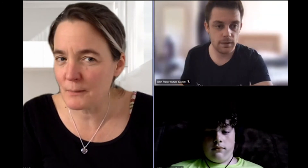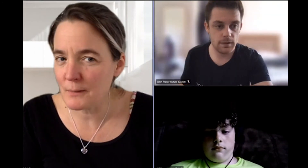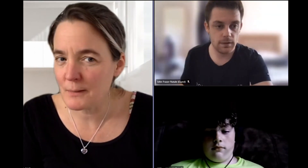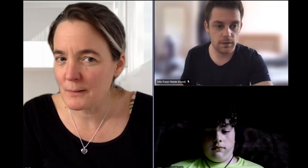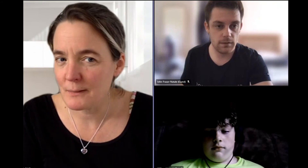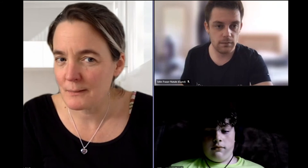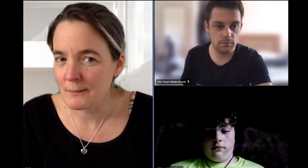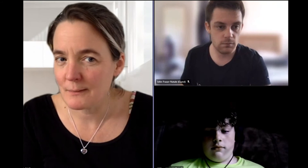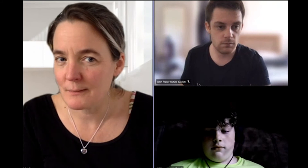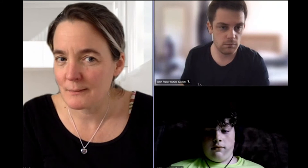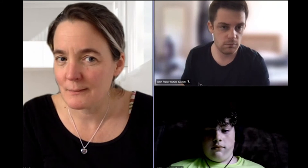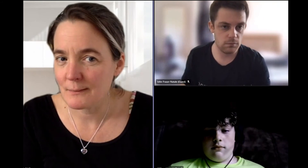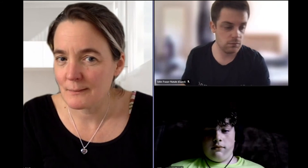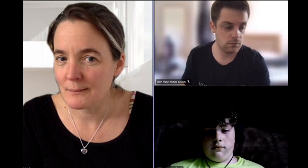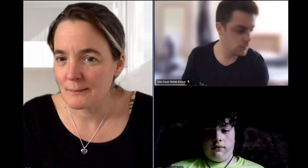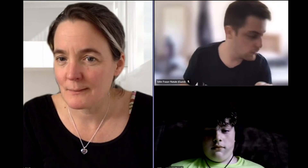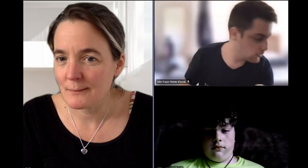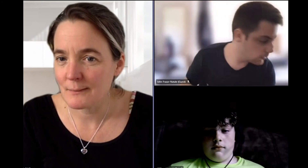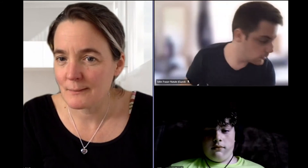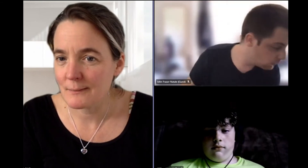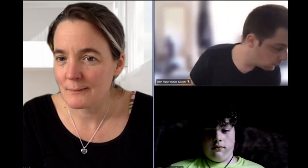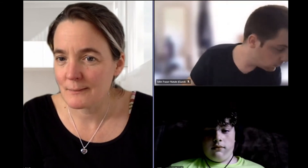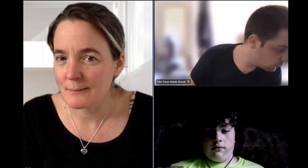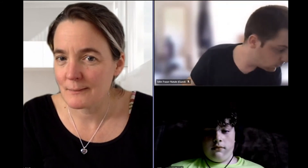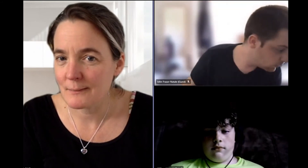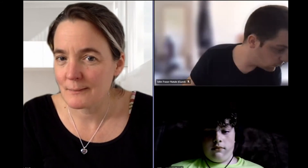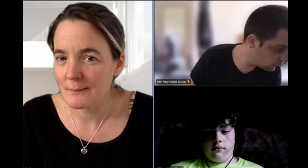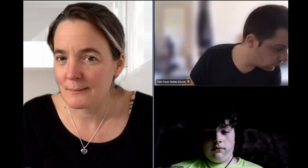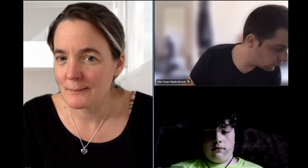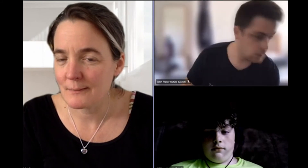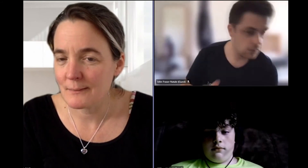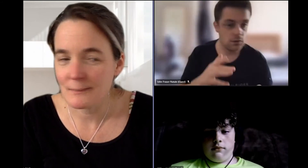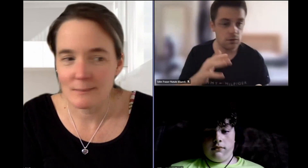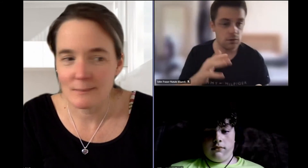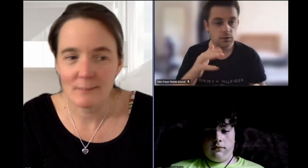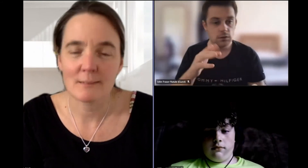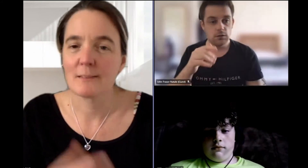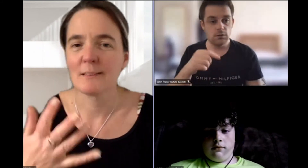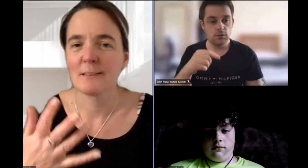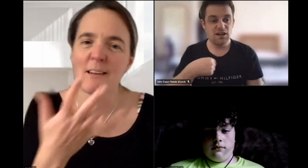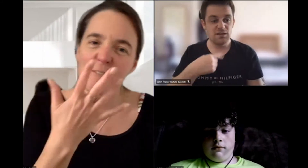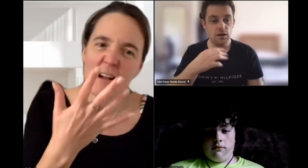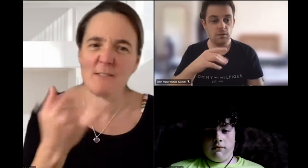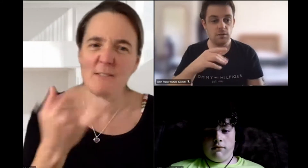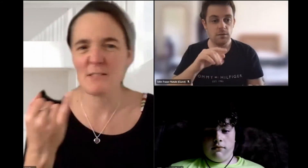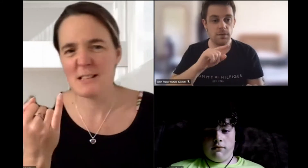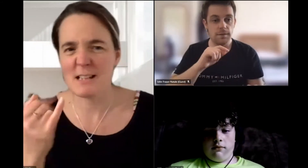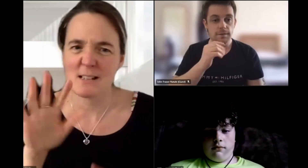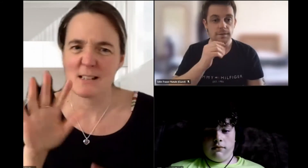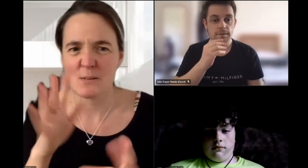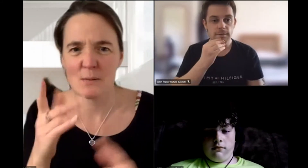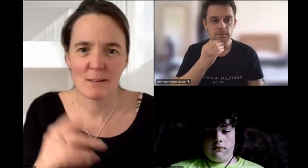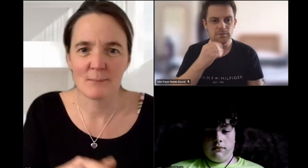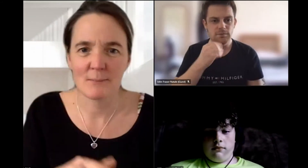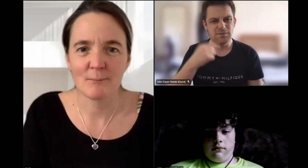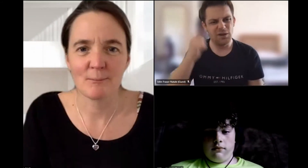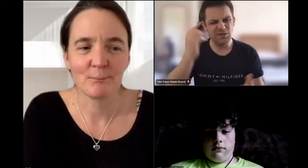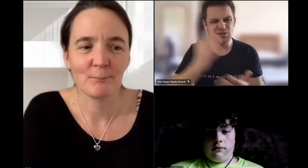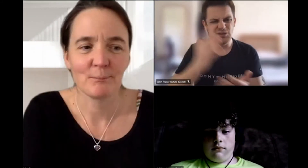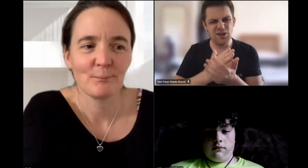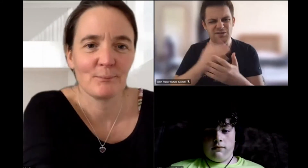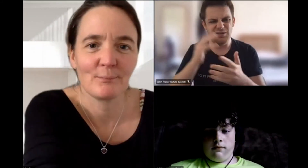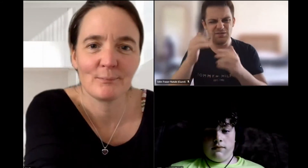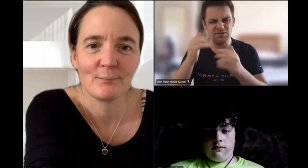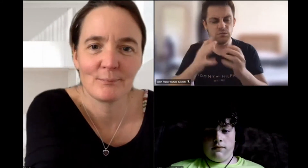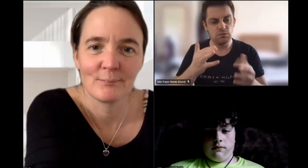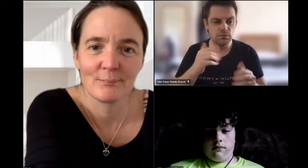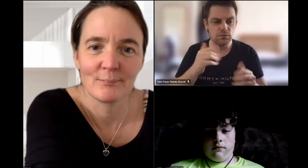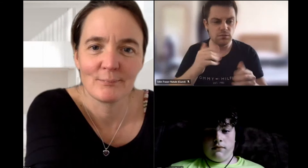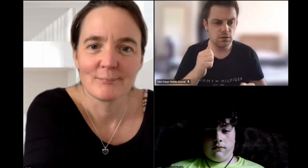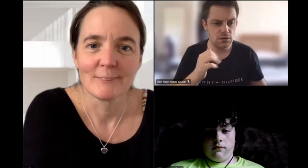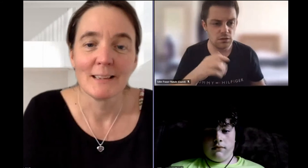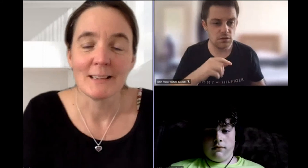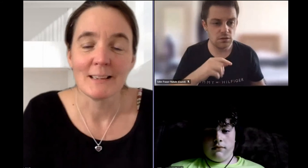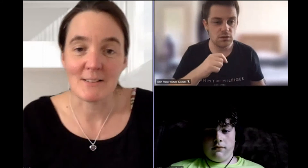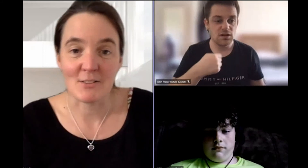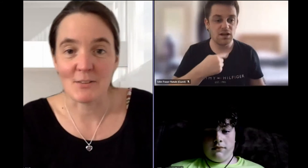Ydyn ni wedi cyrraedd rhif 5 erbyn hyn? 5 neu 6, ife?